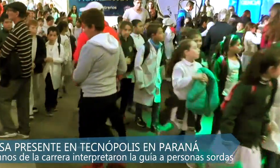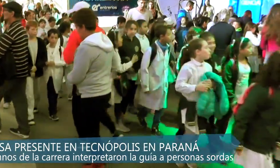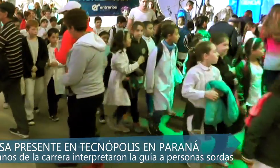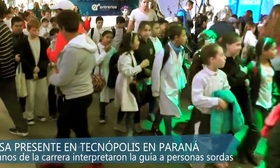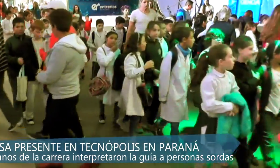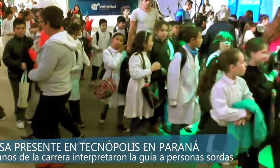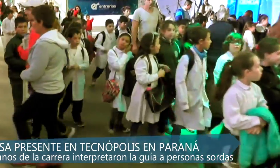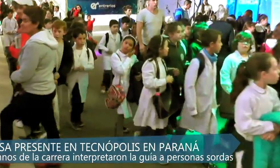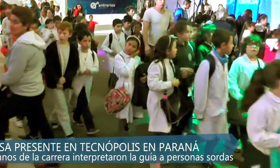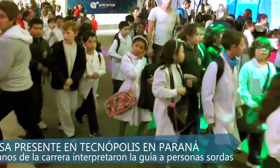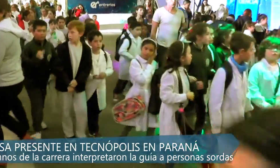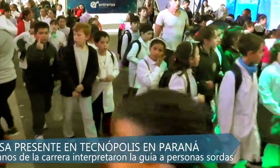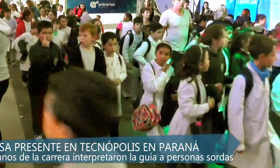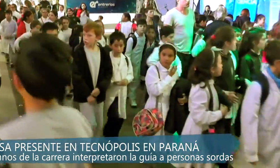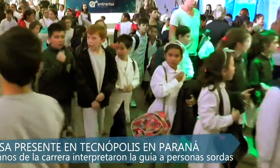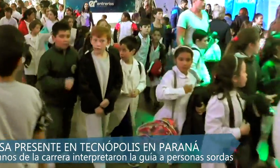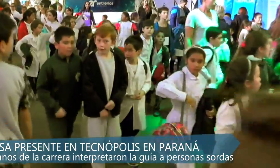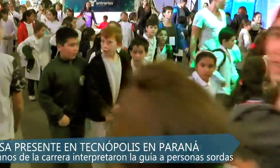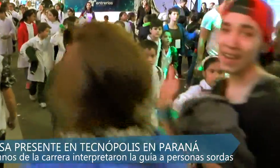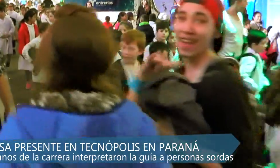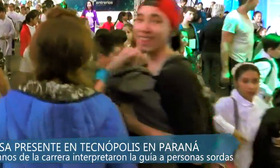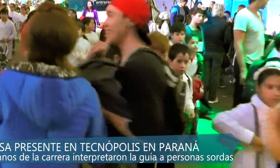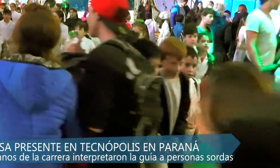Estamos acá convocadas a través de un dispositivo que se pudo organizar,